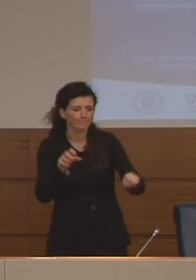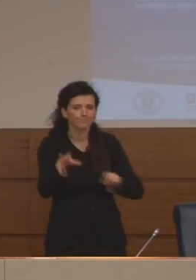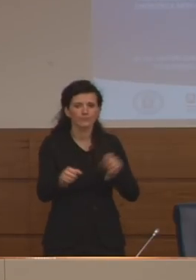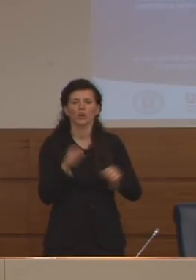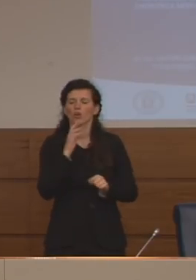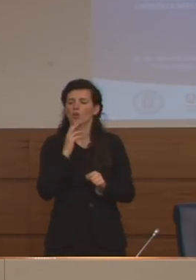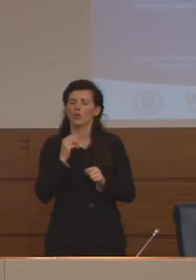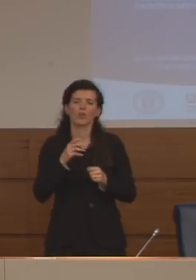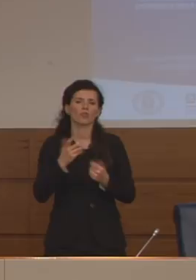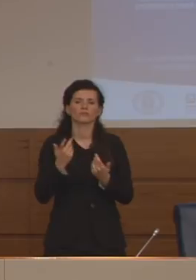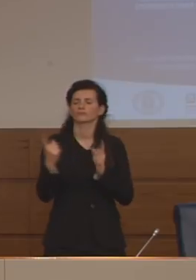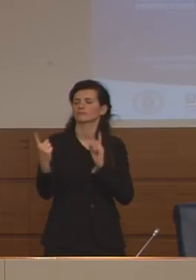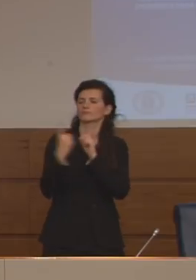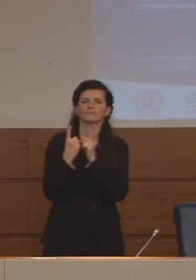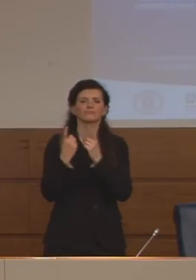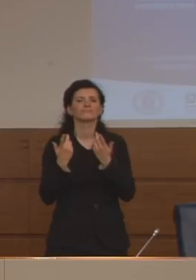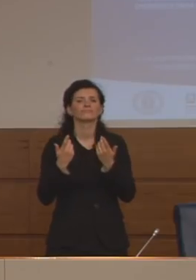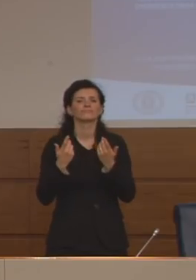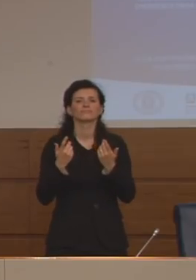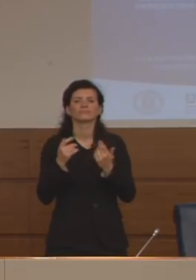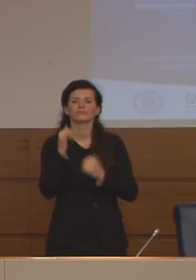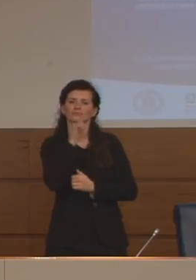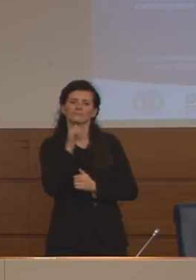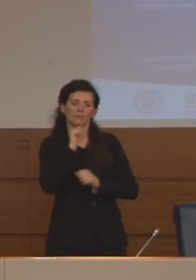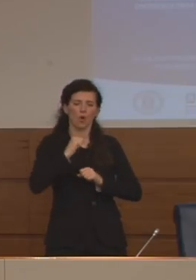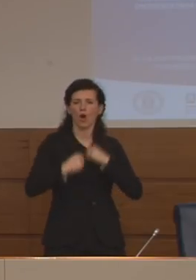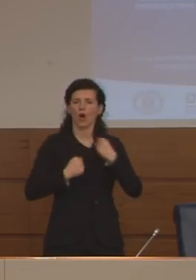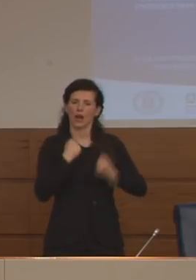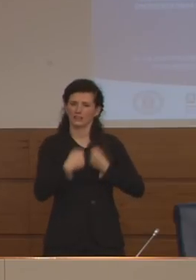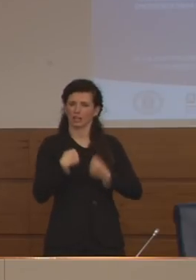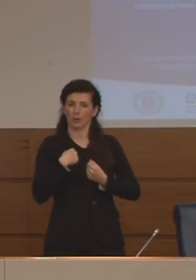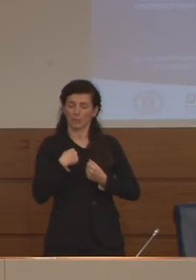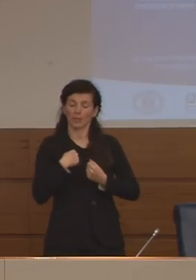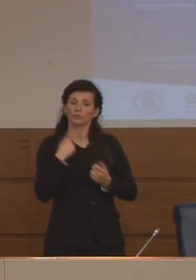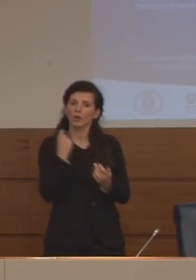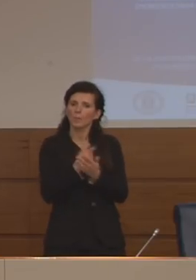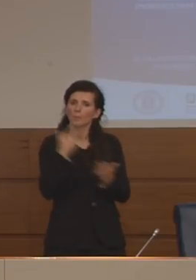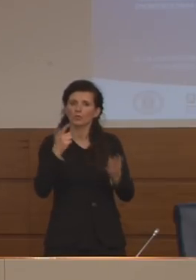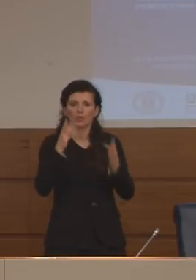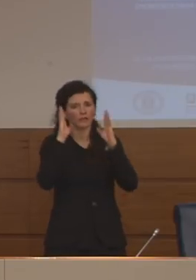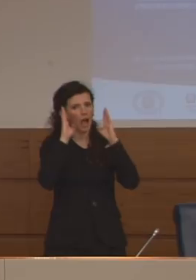Quindi, la fortissima raccomandazione a mantenere altissima l'attenzione verso lavaggio